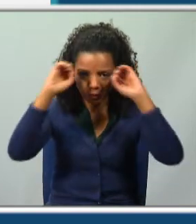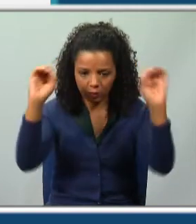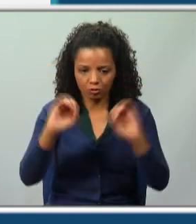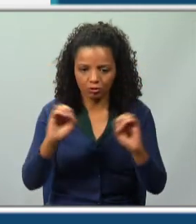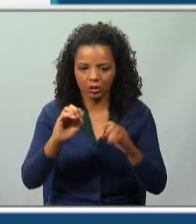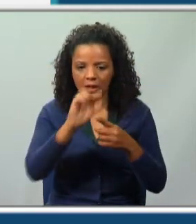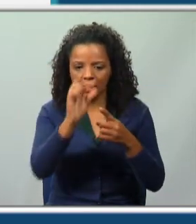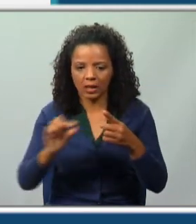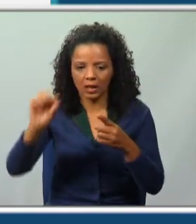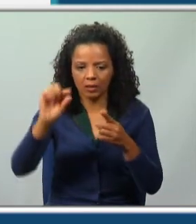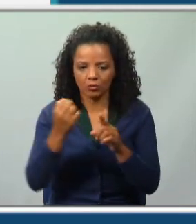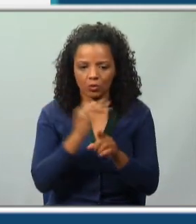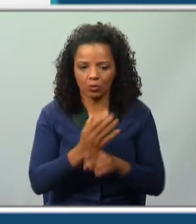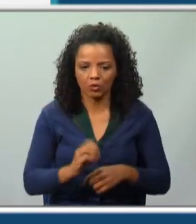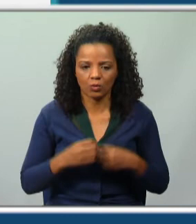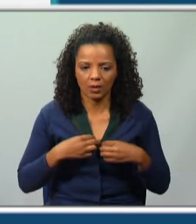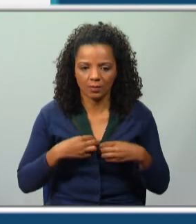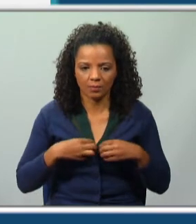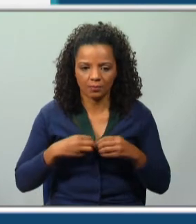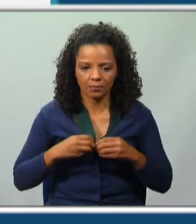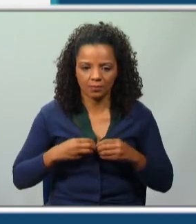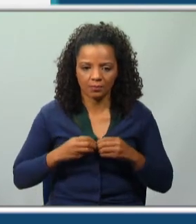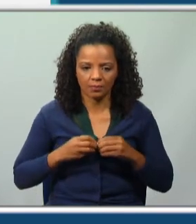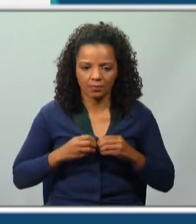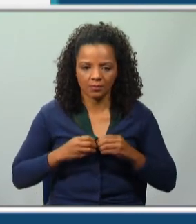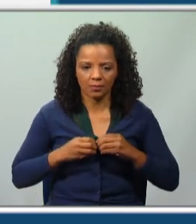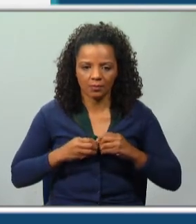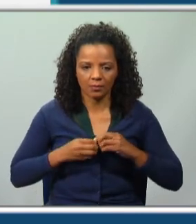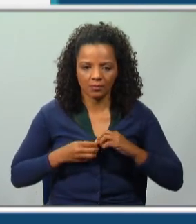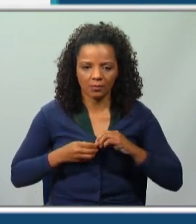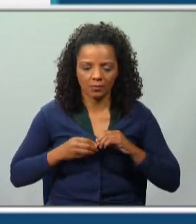Ramos ou sem mastros podemos mais alguns exemplos de palavras 分支或無桅杆我們可以再舉一些單詞的例子嗎